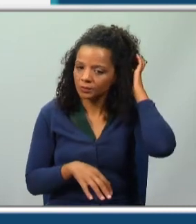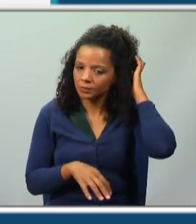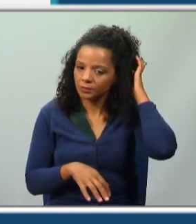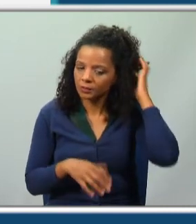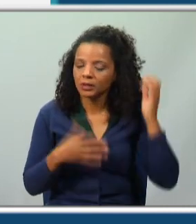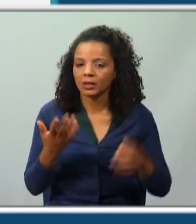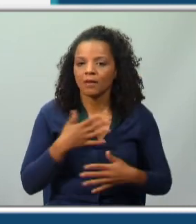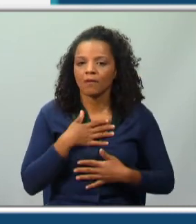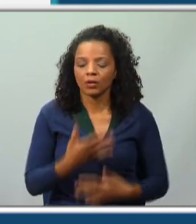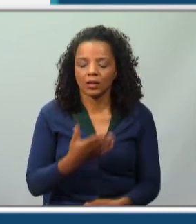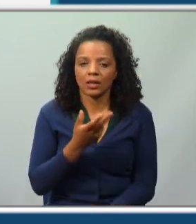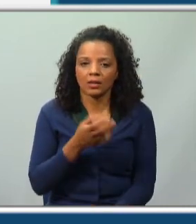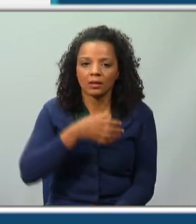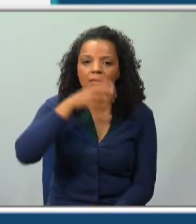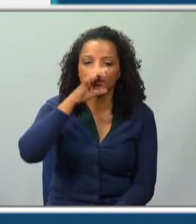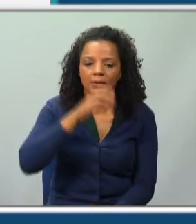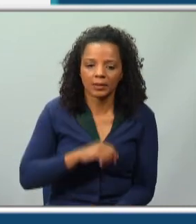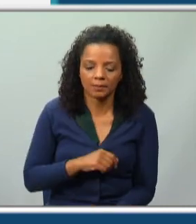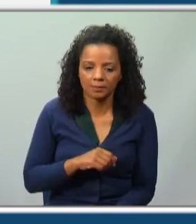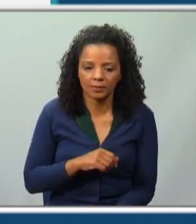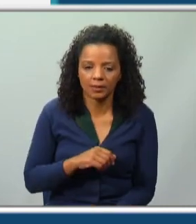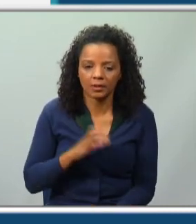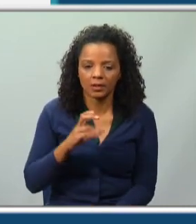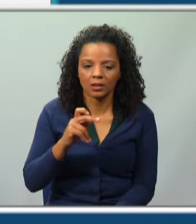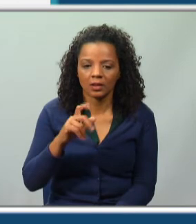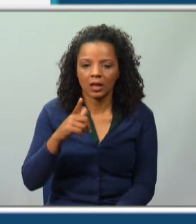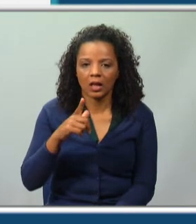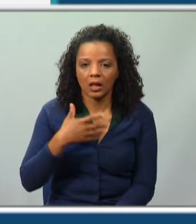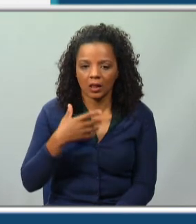vontade de beber caldo 想喝酒肉湯